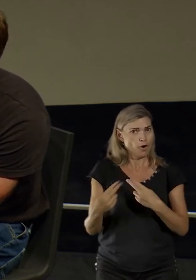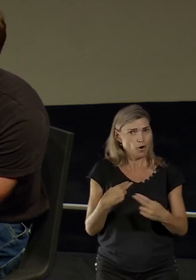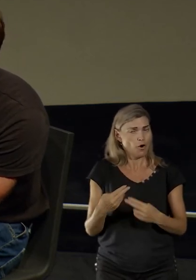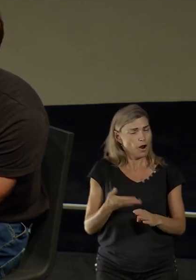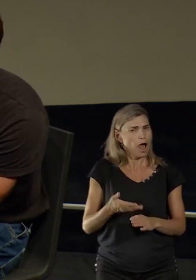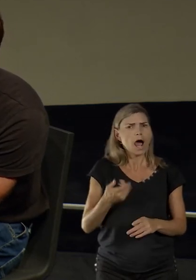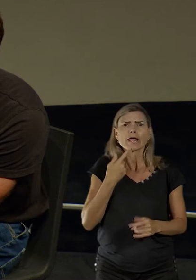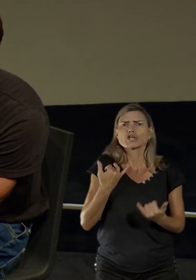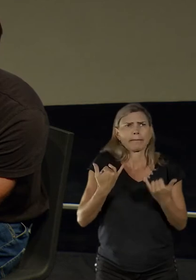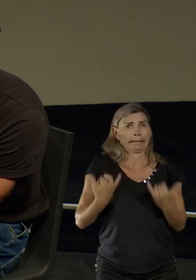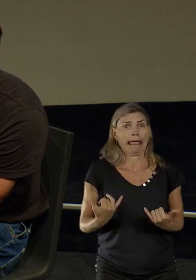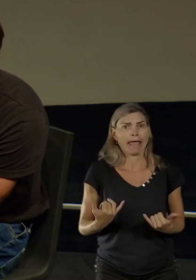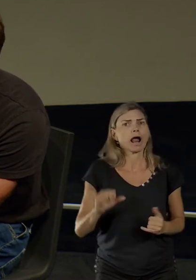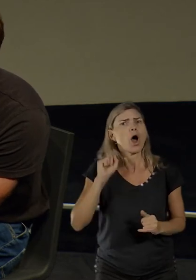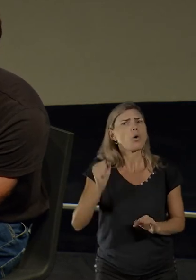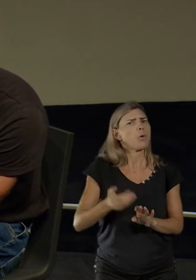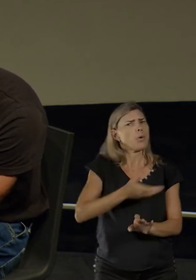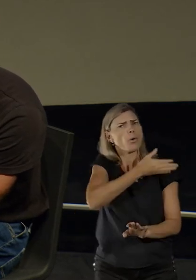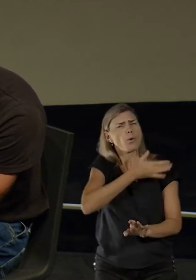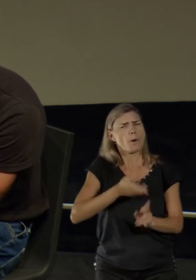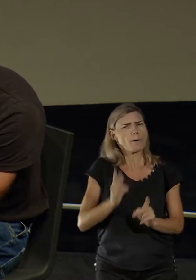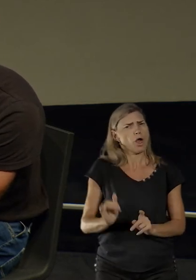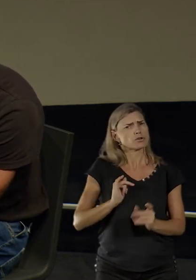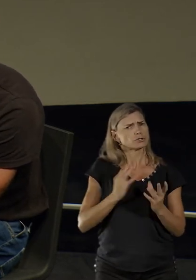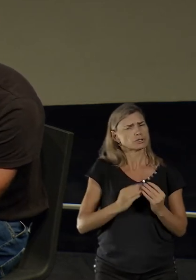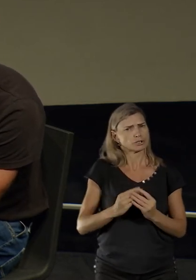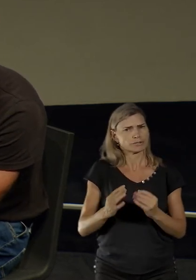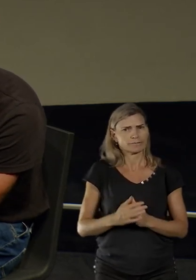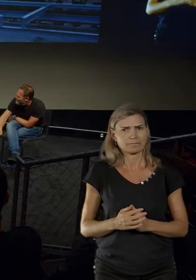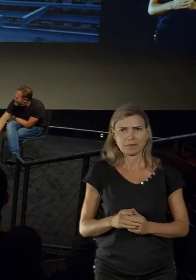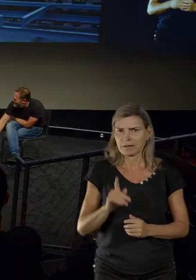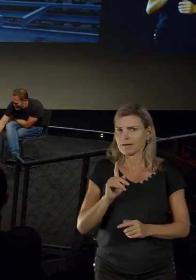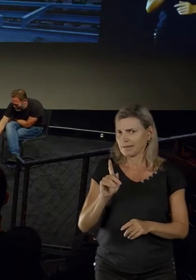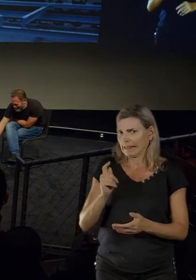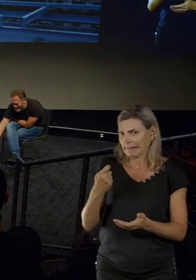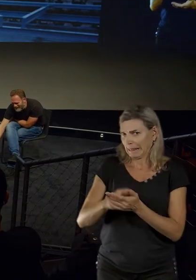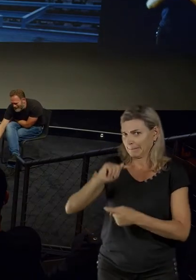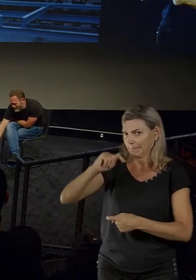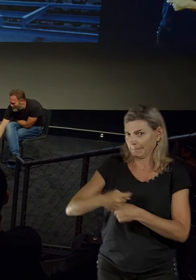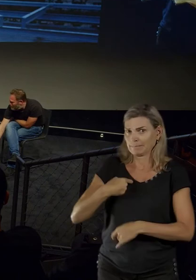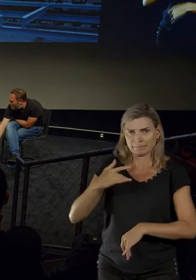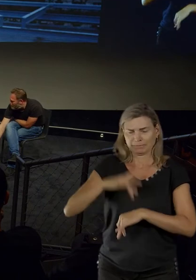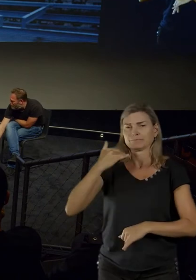Nemyslím teď. -Já se nechám vypravovat snadno. Pardon, já to teď...